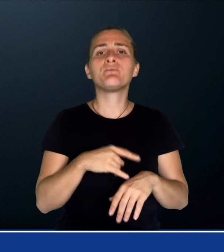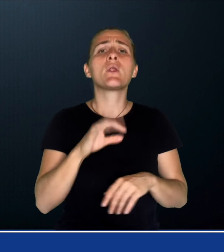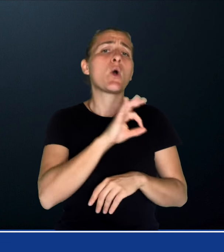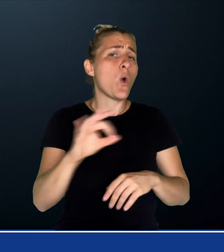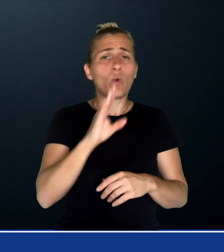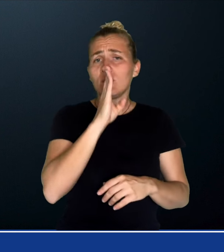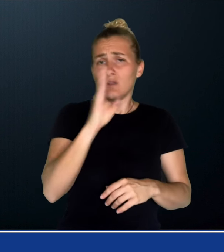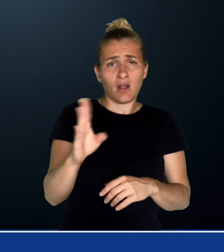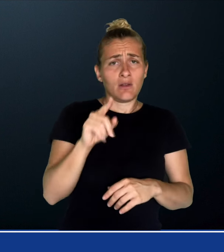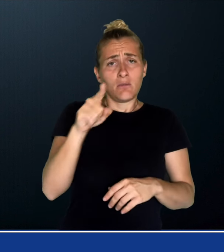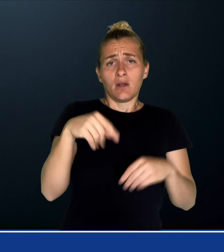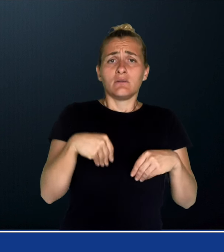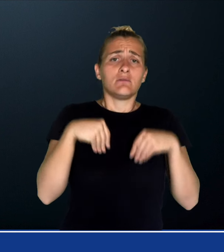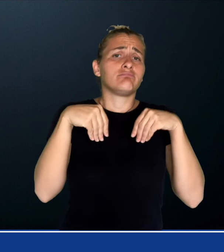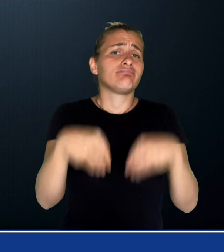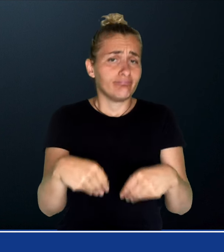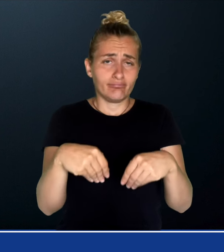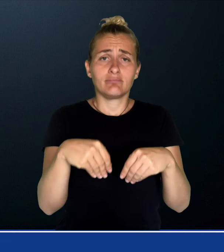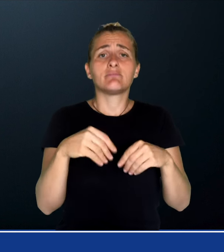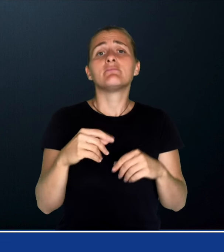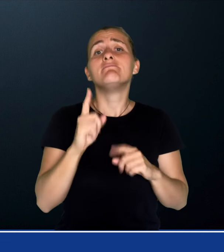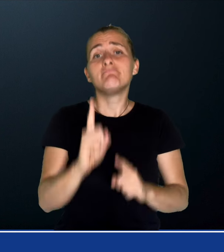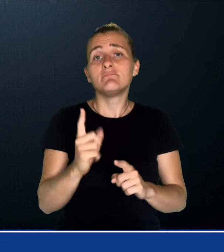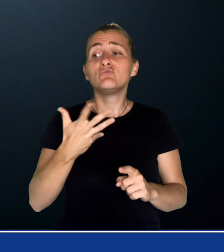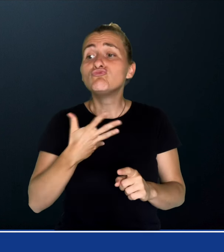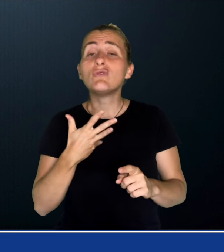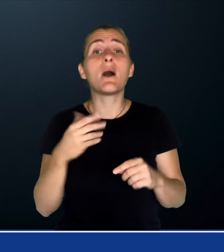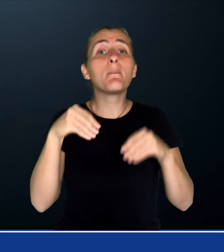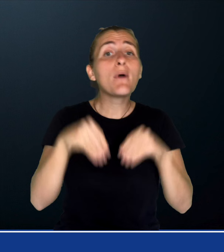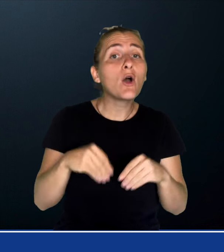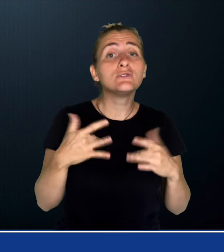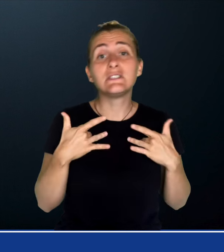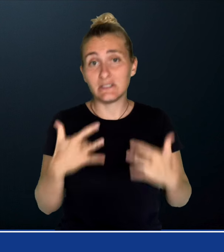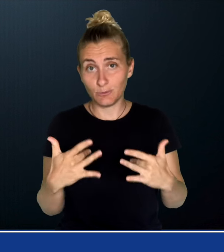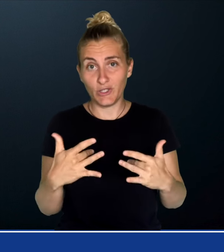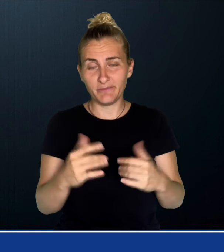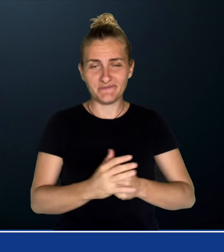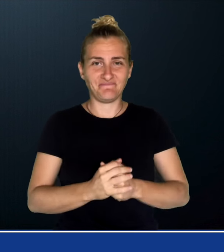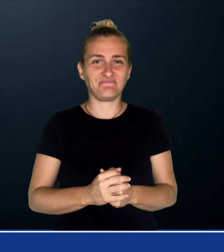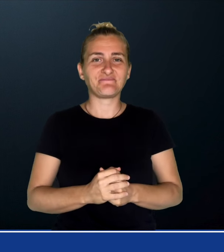Sarà anche possibile iscriversi direttamente all'evento se ci saranno ancora posti a disposizione.